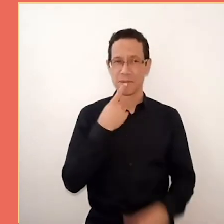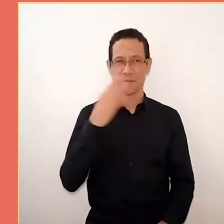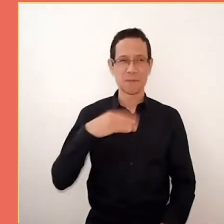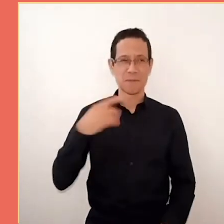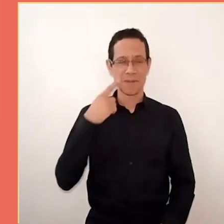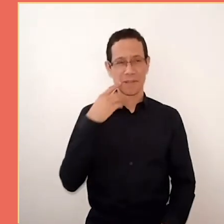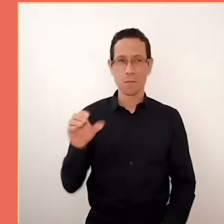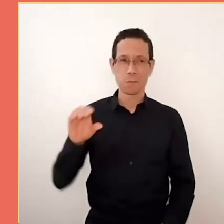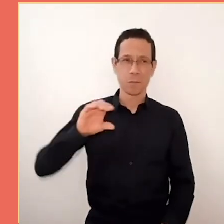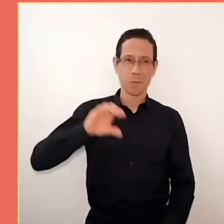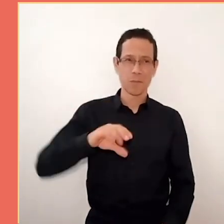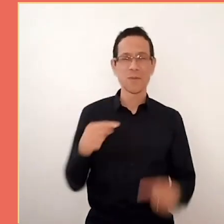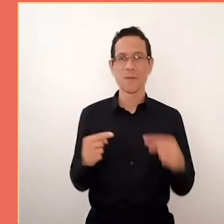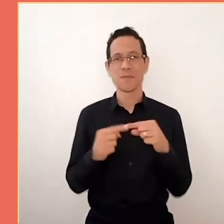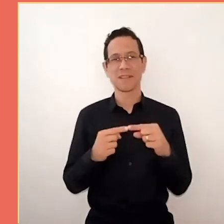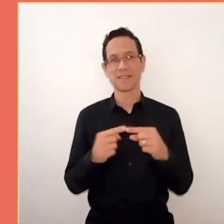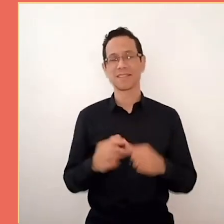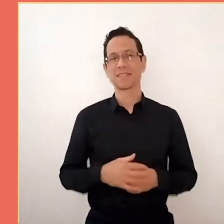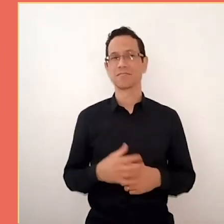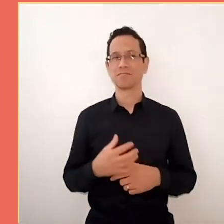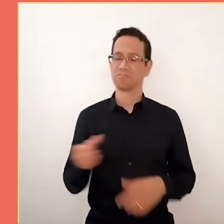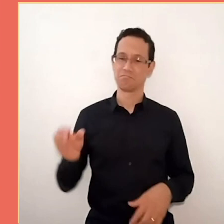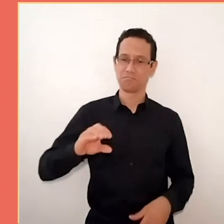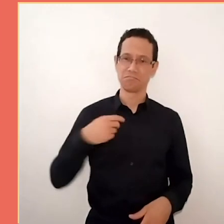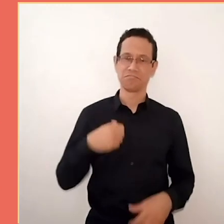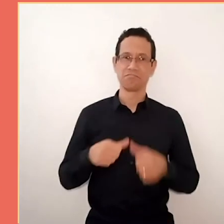porque quando a gente põe é uma coisa que fica, ela arde na hora,